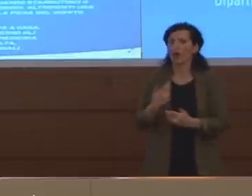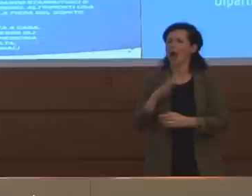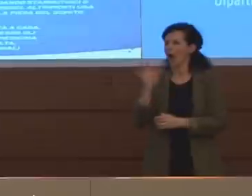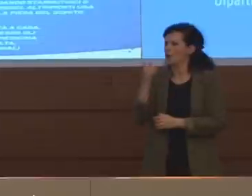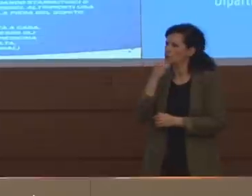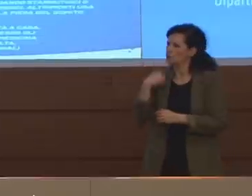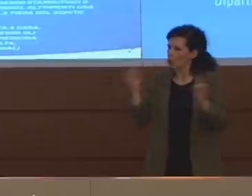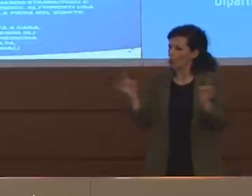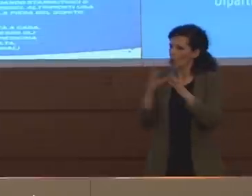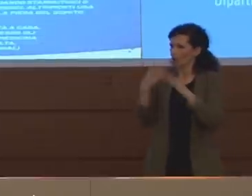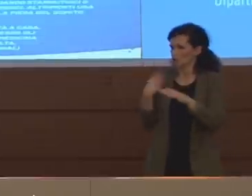Prego.